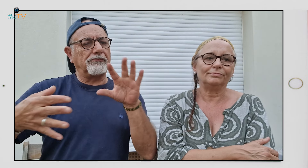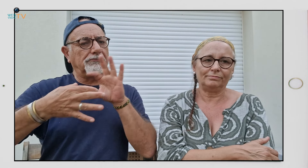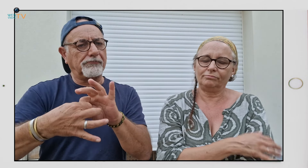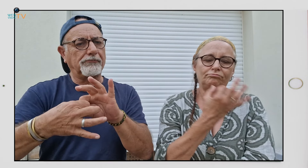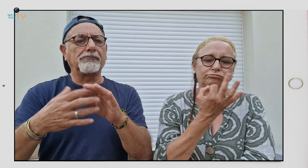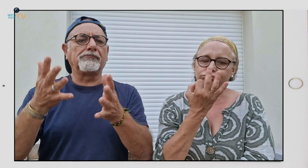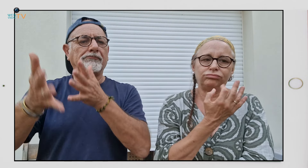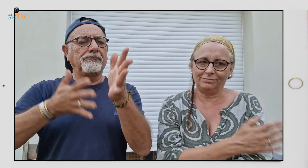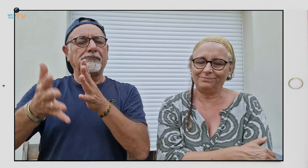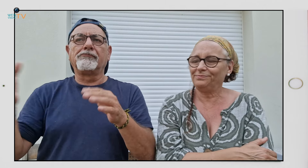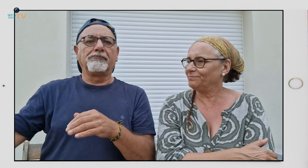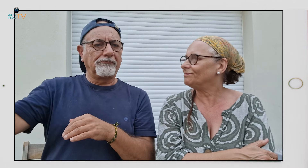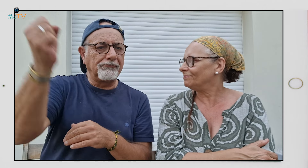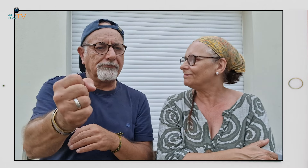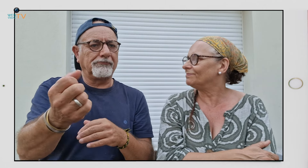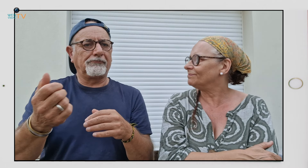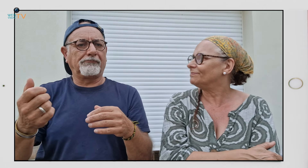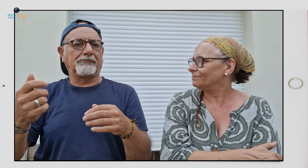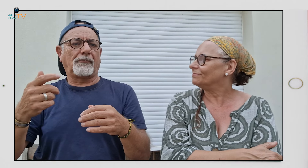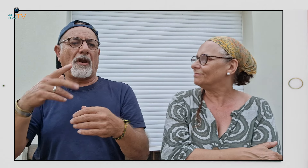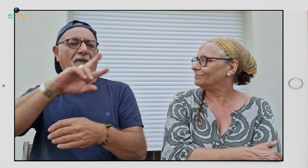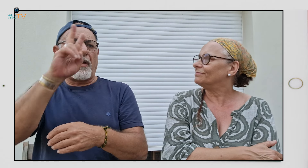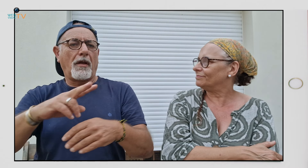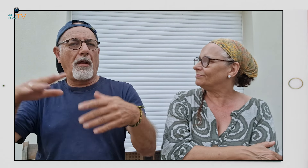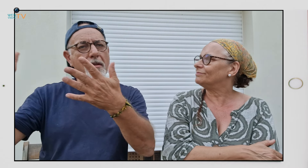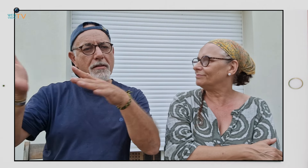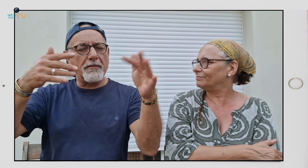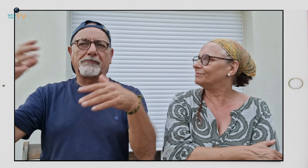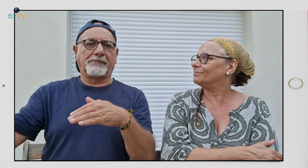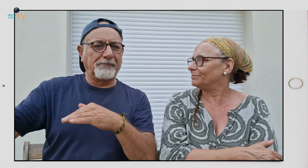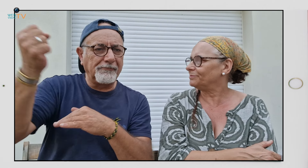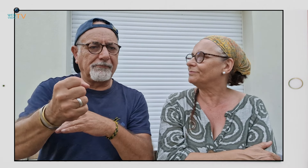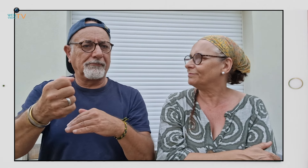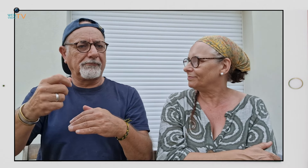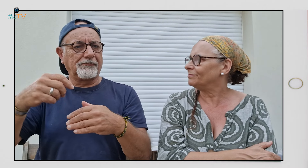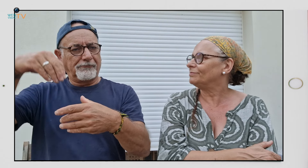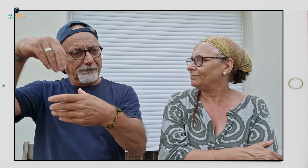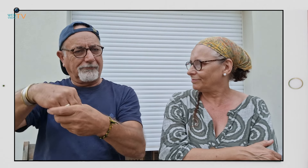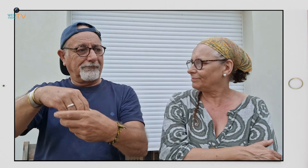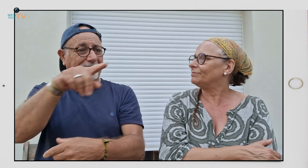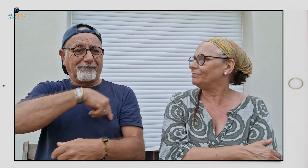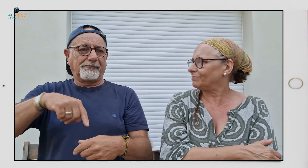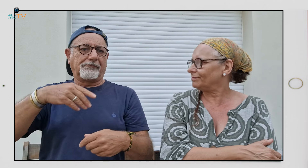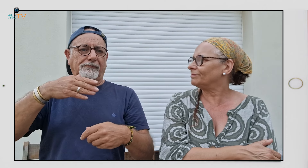en lengua de signos, con el coro de Venezuela integrado en el espectáculo.